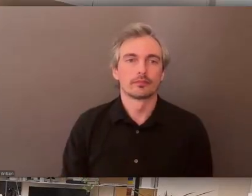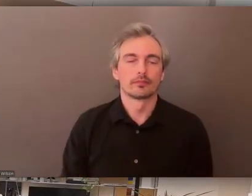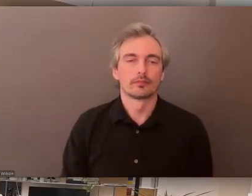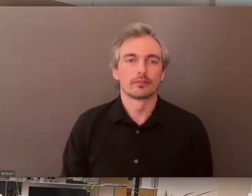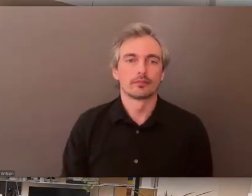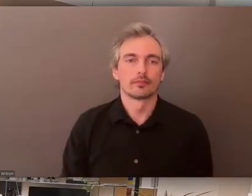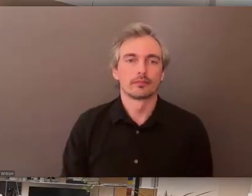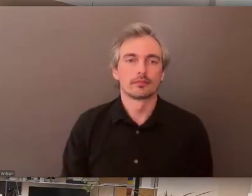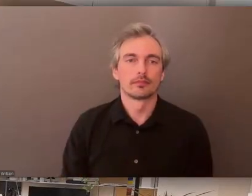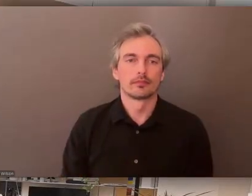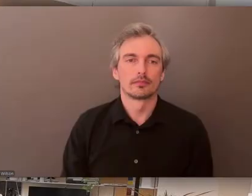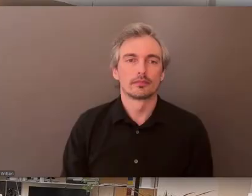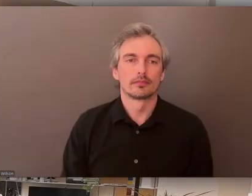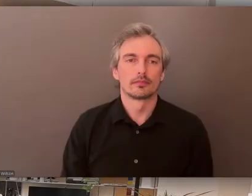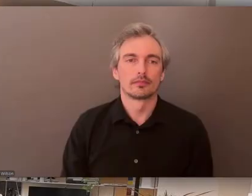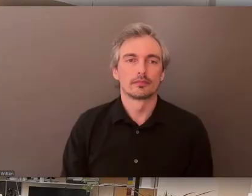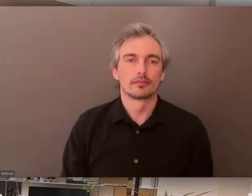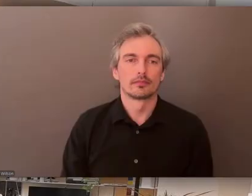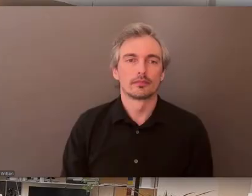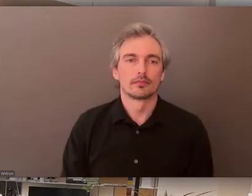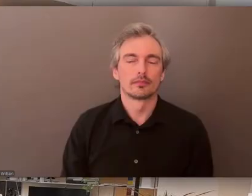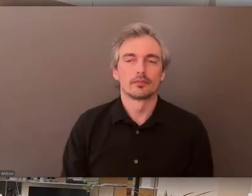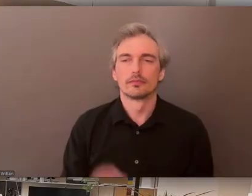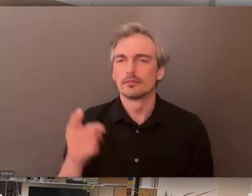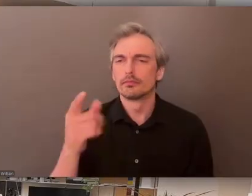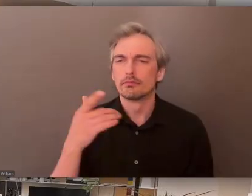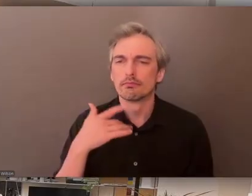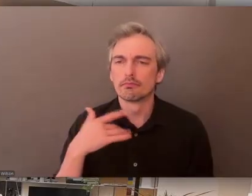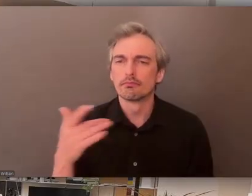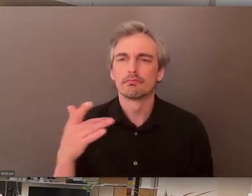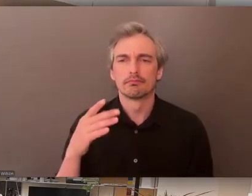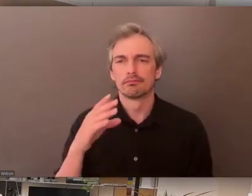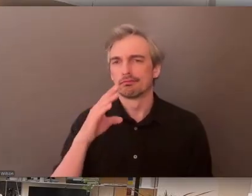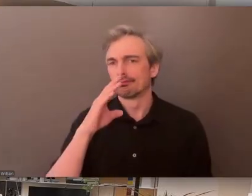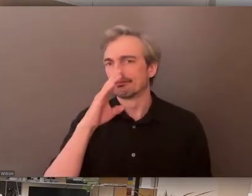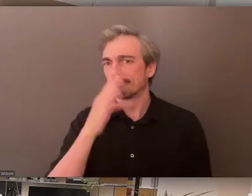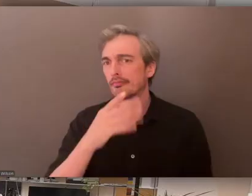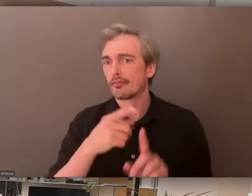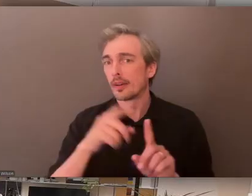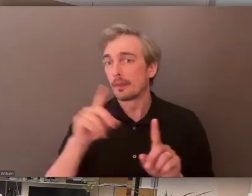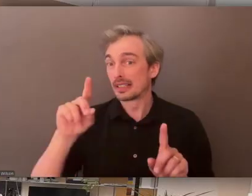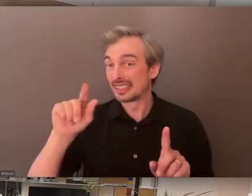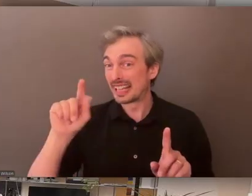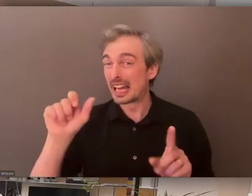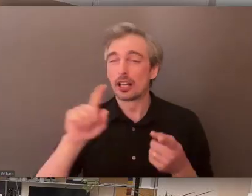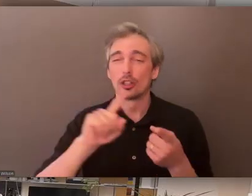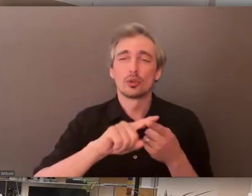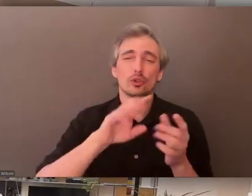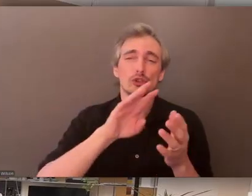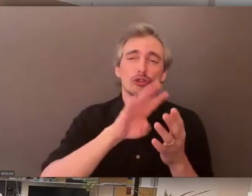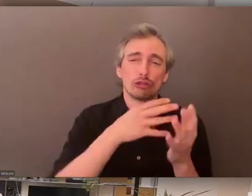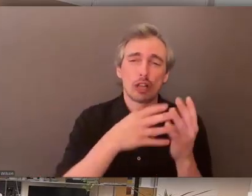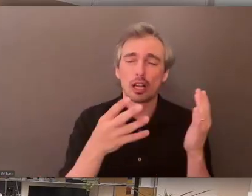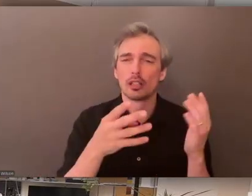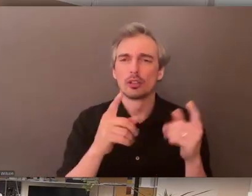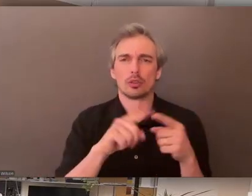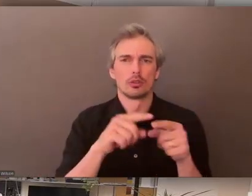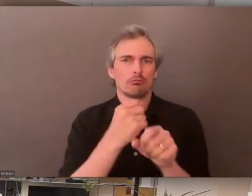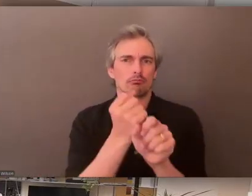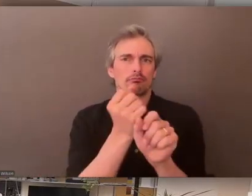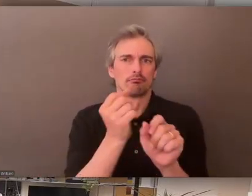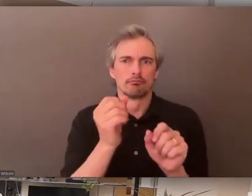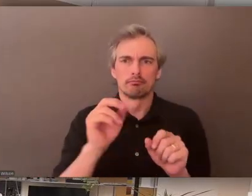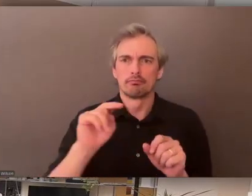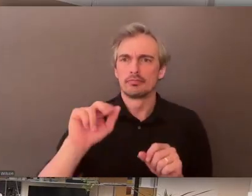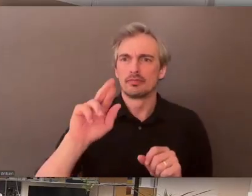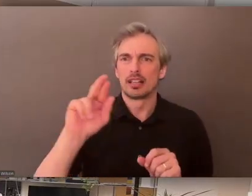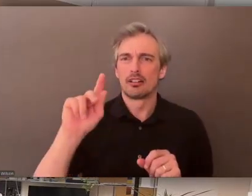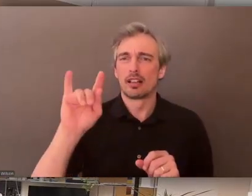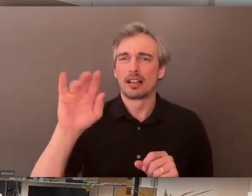デ ータから直接チャ ートに移行して物語を形成することが多いですか？それ とも、物語を形成するためにデ ータを何らかのモデルに通すことがありますか？